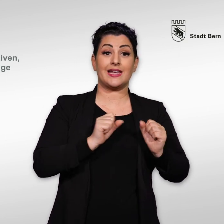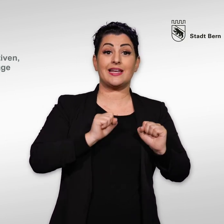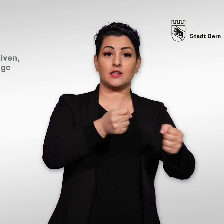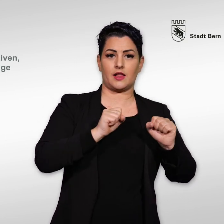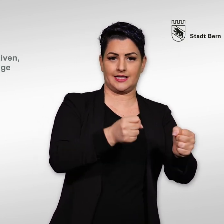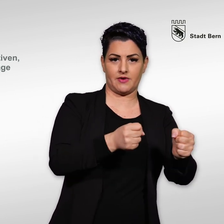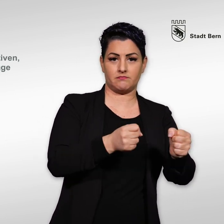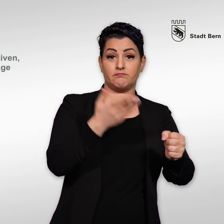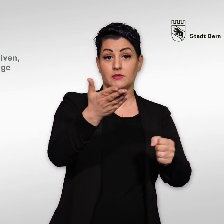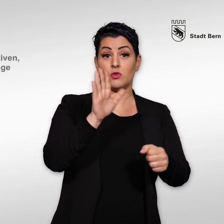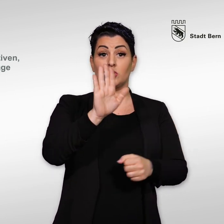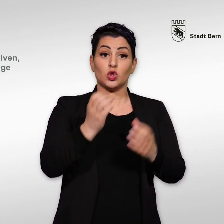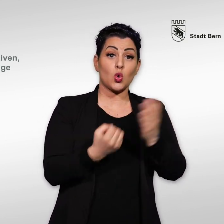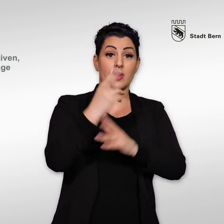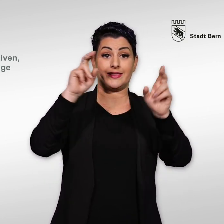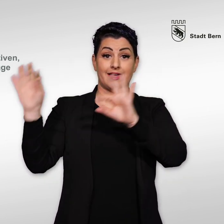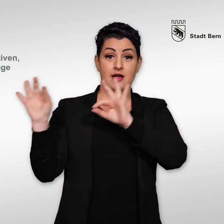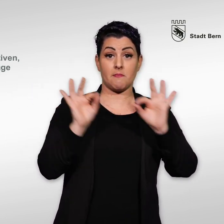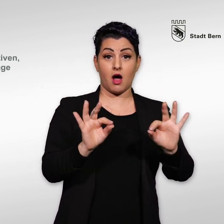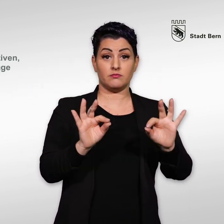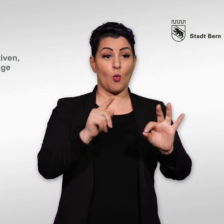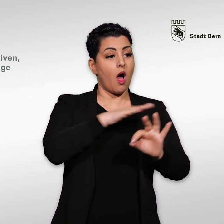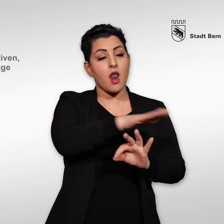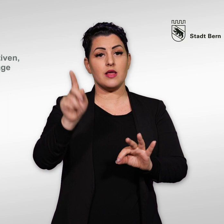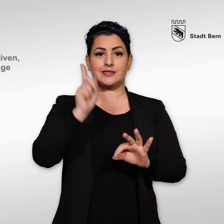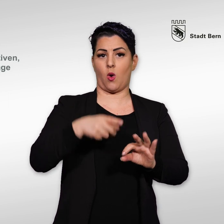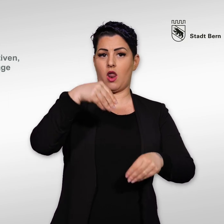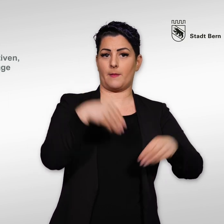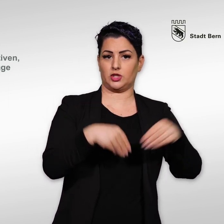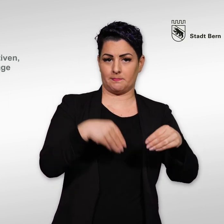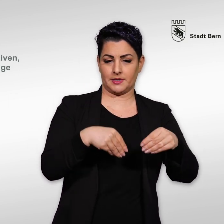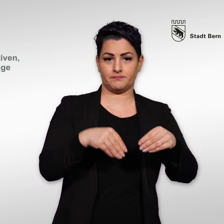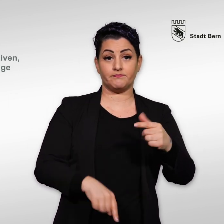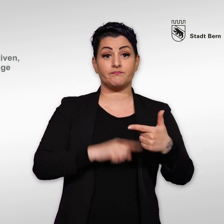• Initiativen: Sie möchten ein neues Thema aufbringen, über das alle abstimmen sollen.